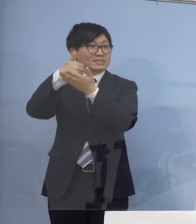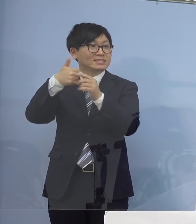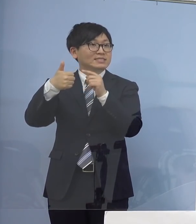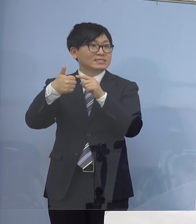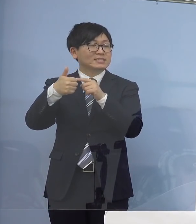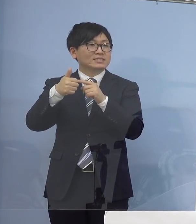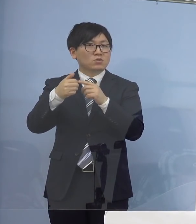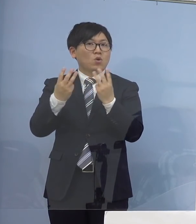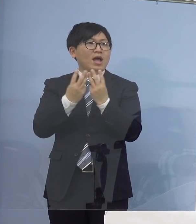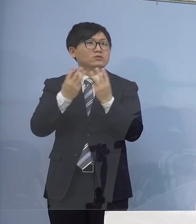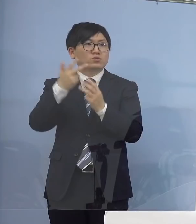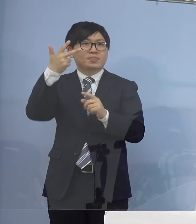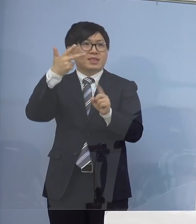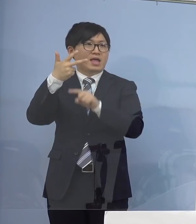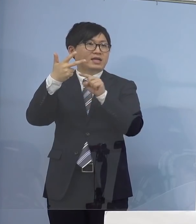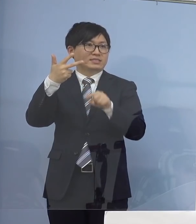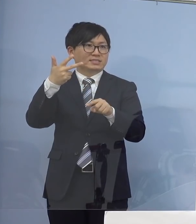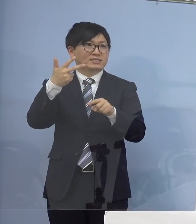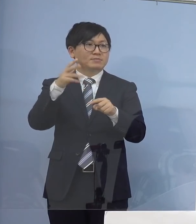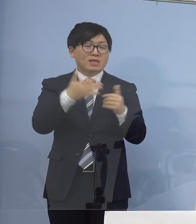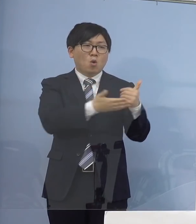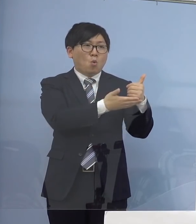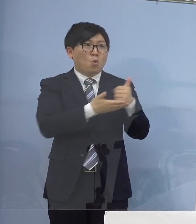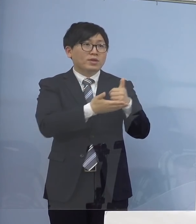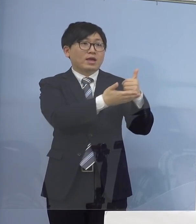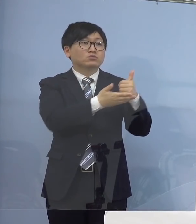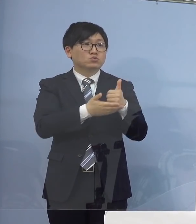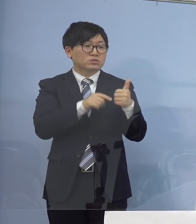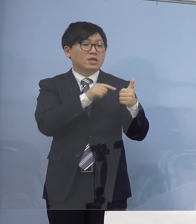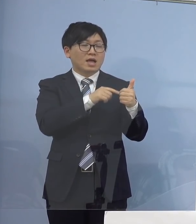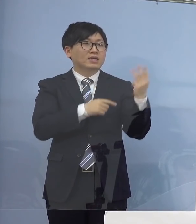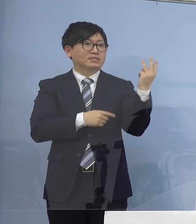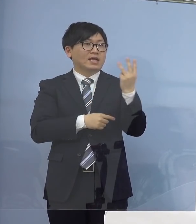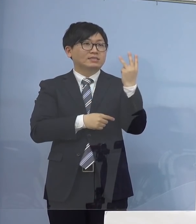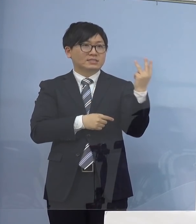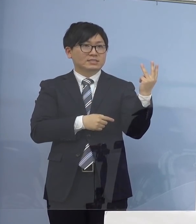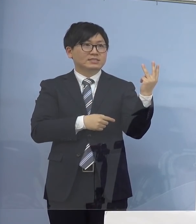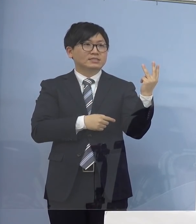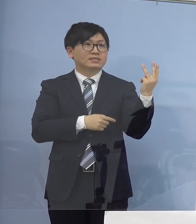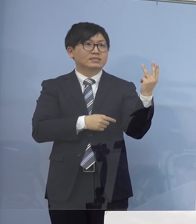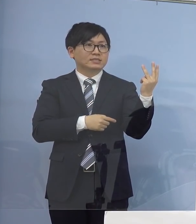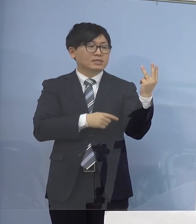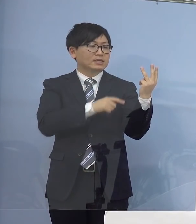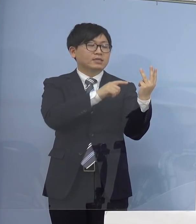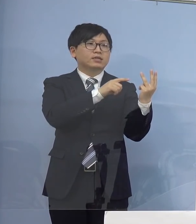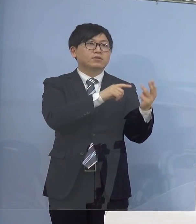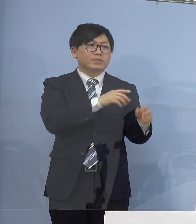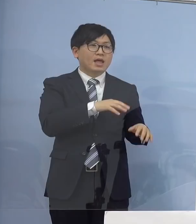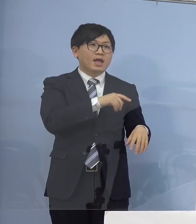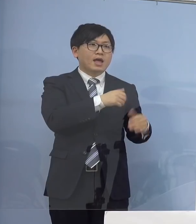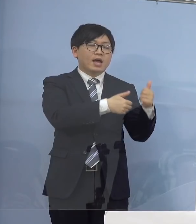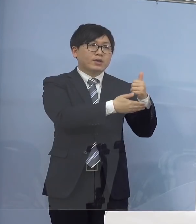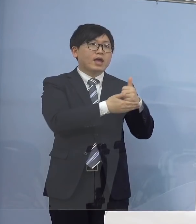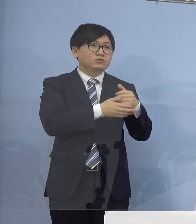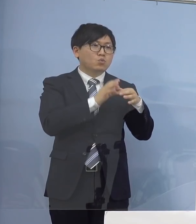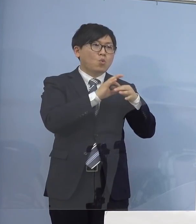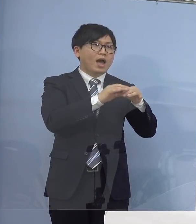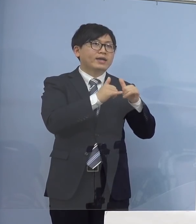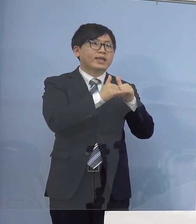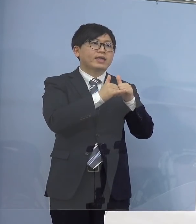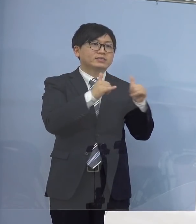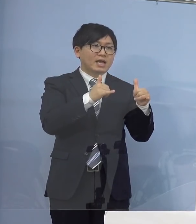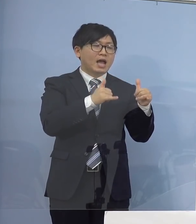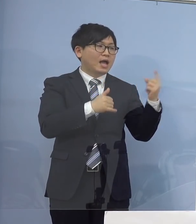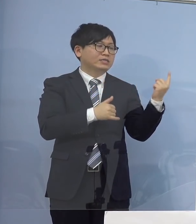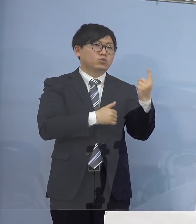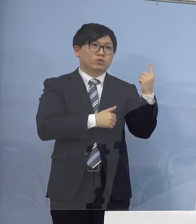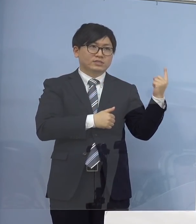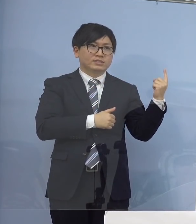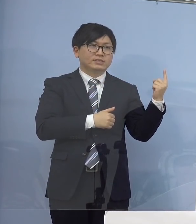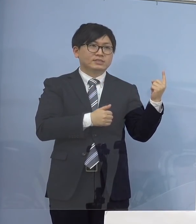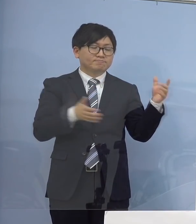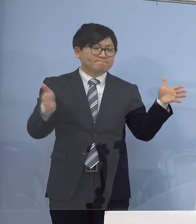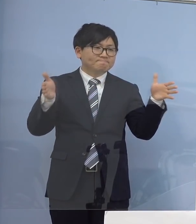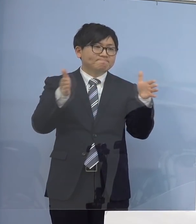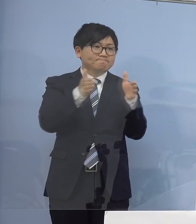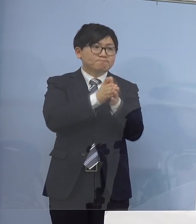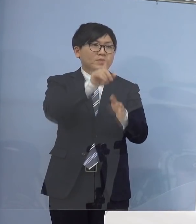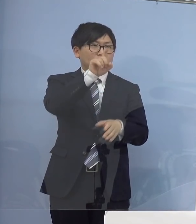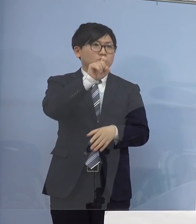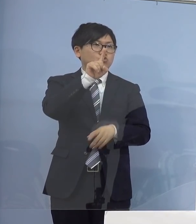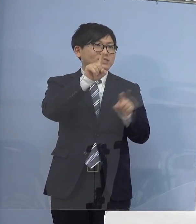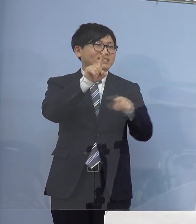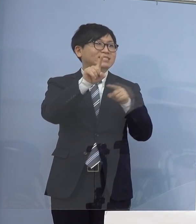お客さん3例、そしてこれに関わる関係者この方々1例 合計11例ということになりますので